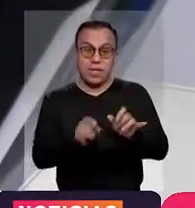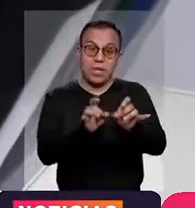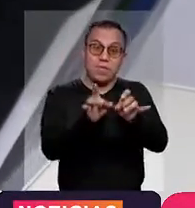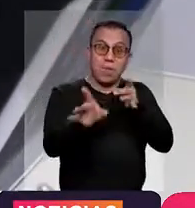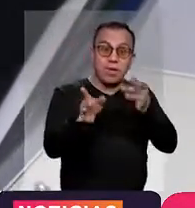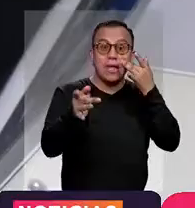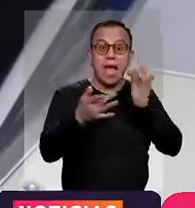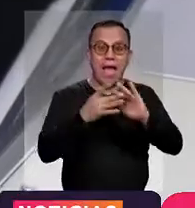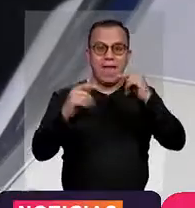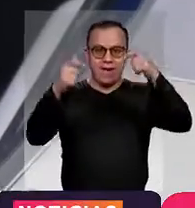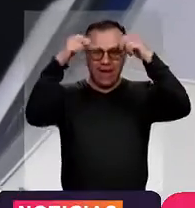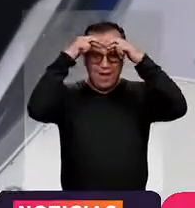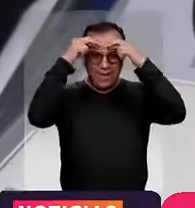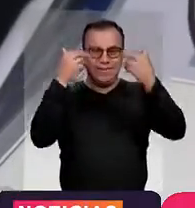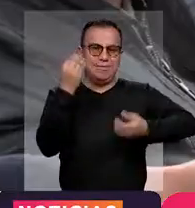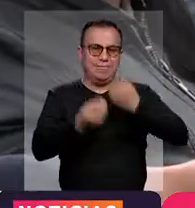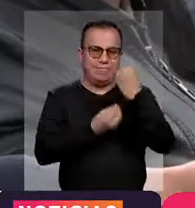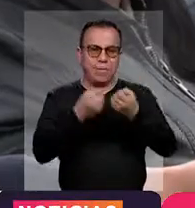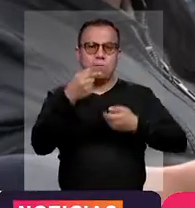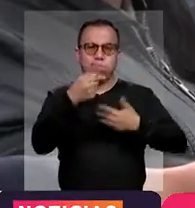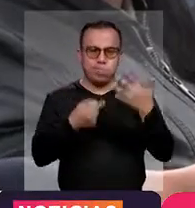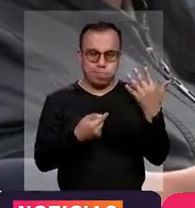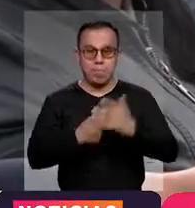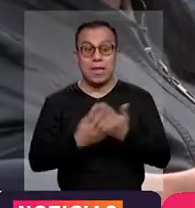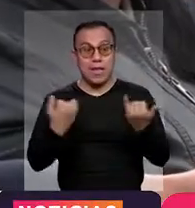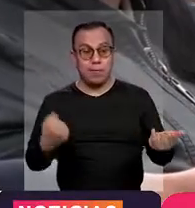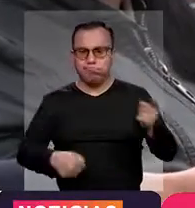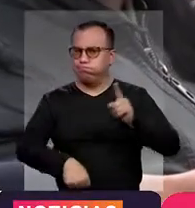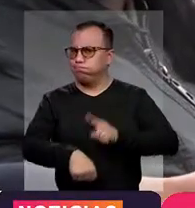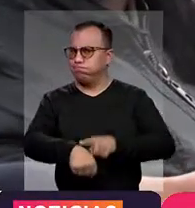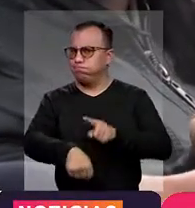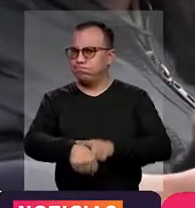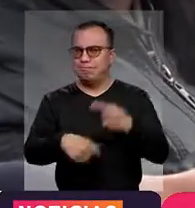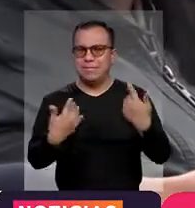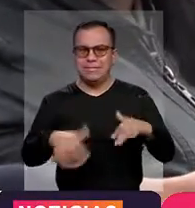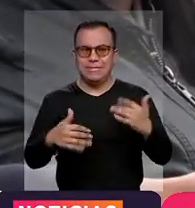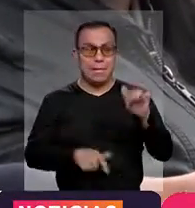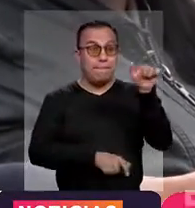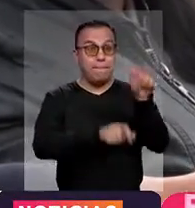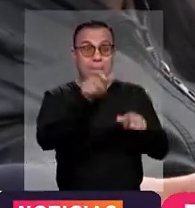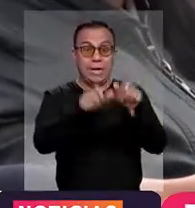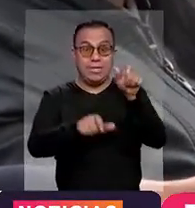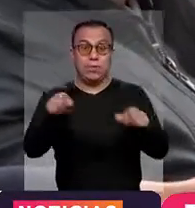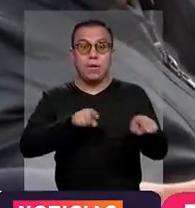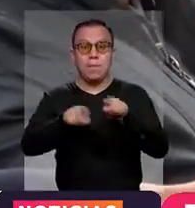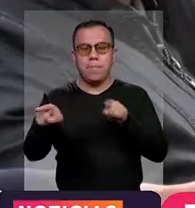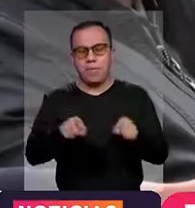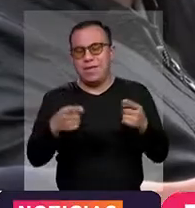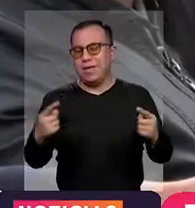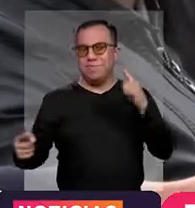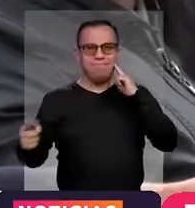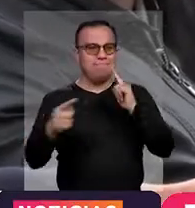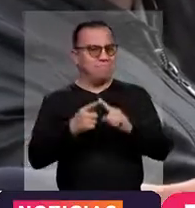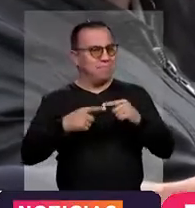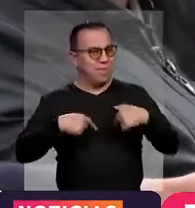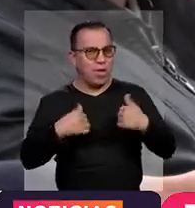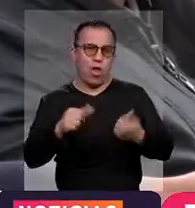HACERLO. SE HACE UN LLAMADO A LA CIUDADANíA PARA DONAR SANGRE PUES APORTAS DE CELEBRAR